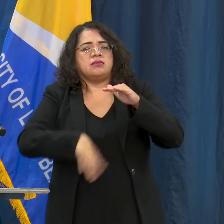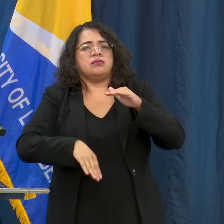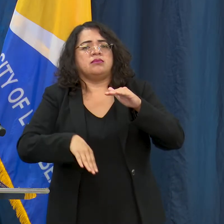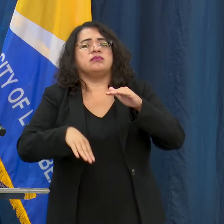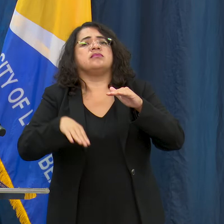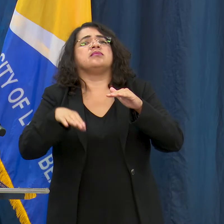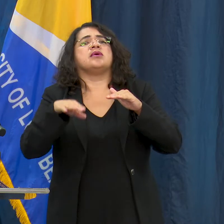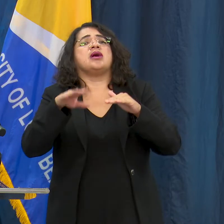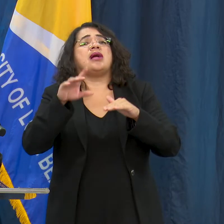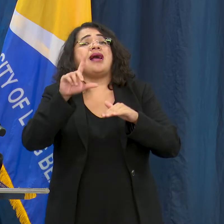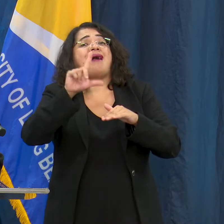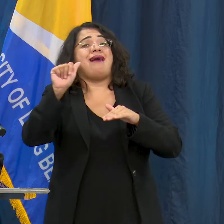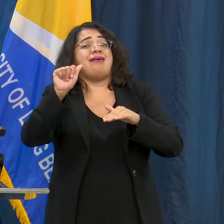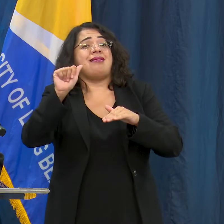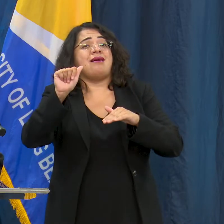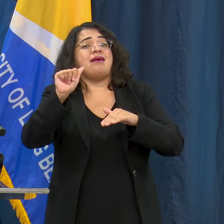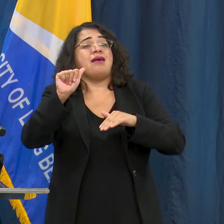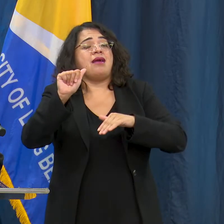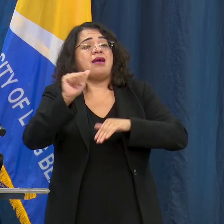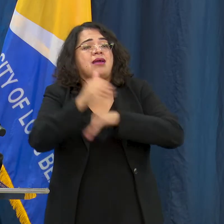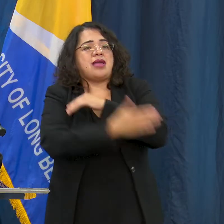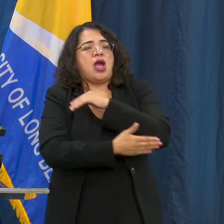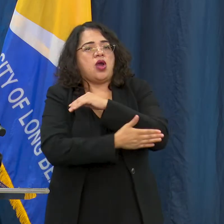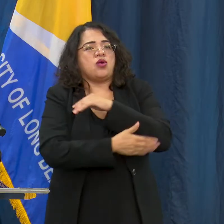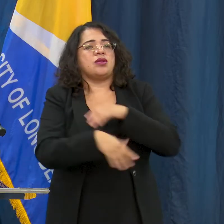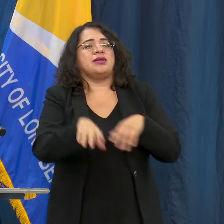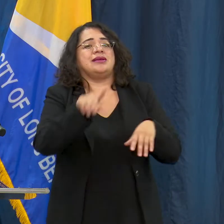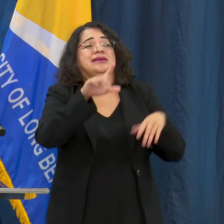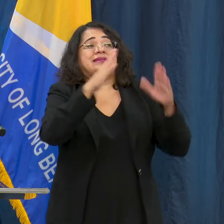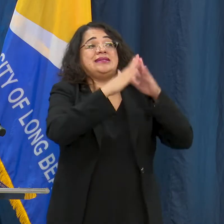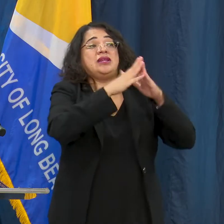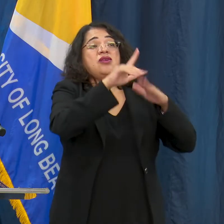condado pero de los ángeles pero por encima del nivel